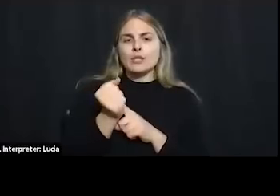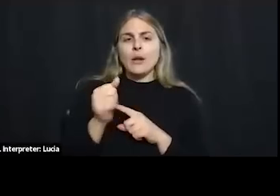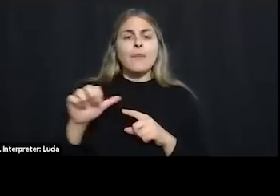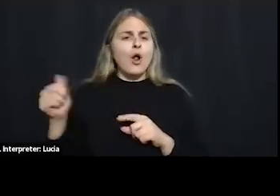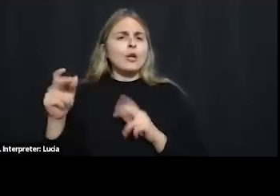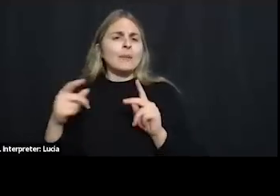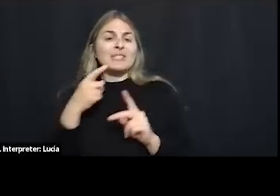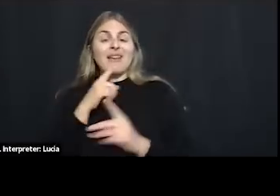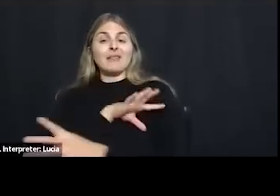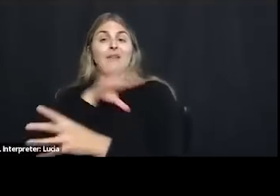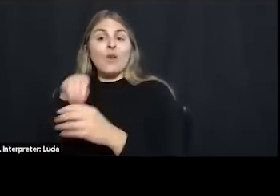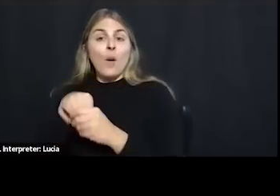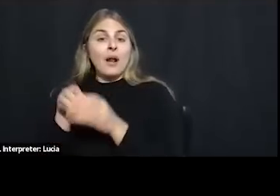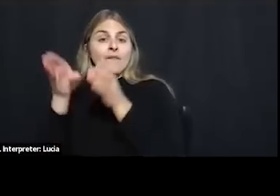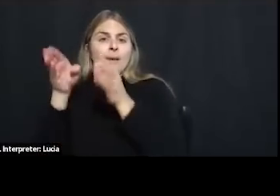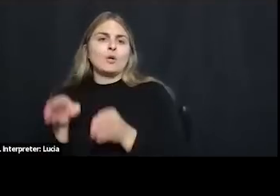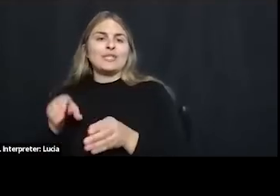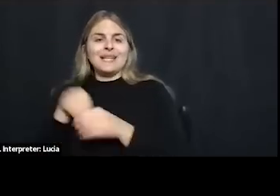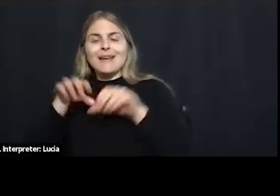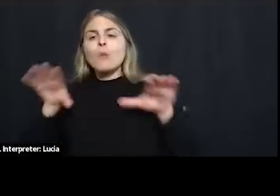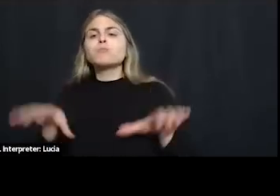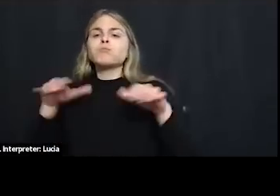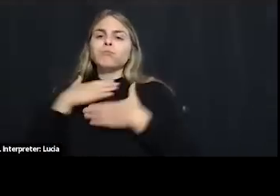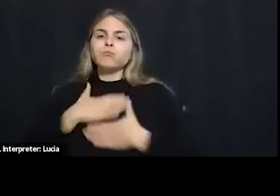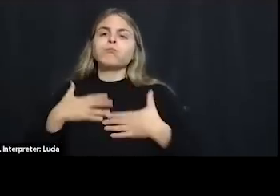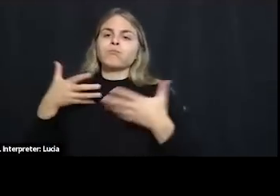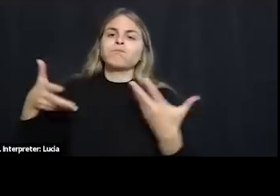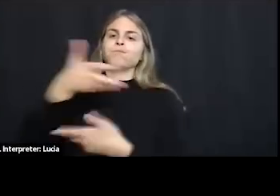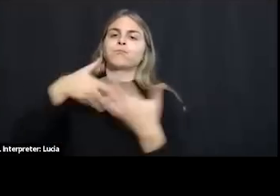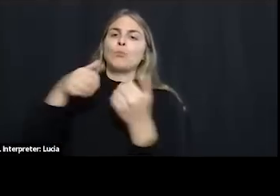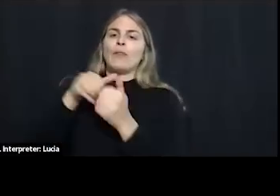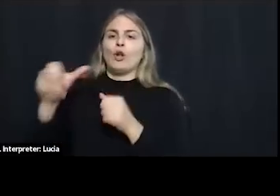como la implicación de la persona en actividades que proporcionan interacciones con otros en la comunidad.